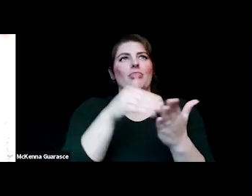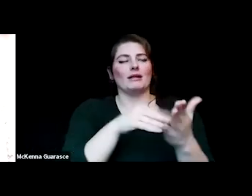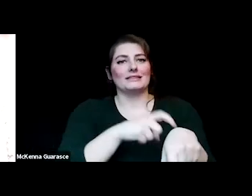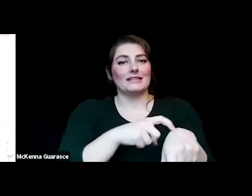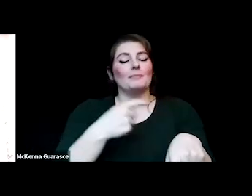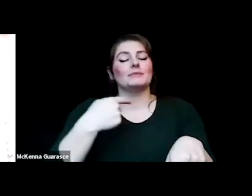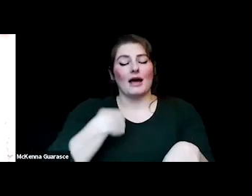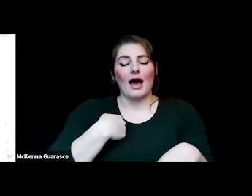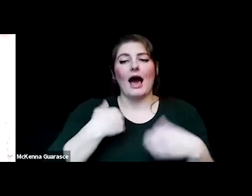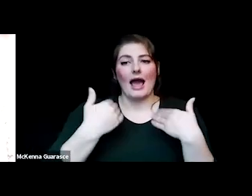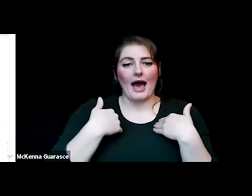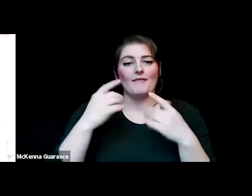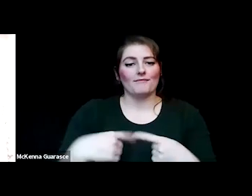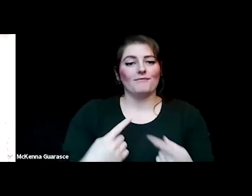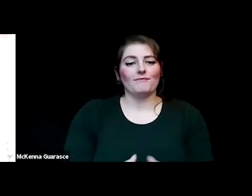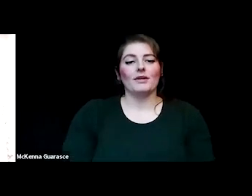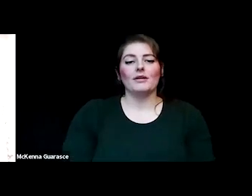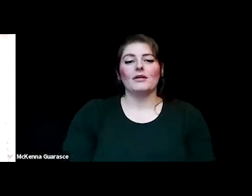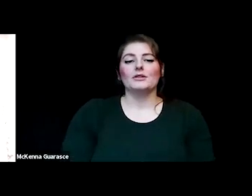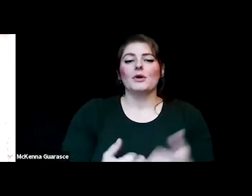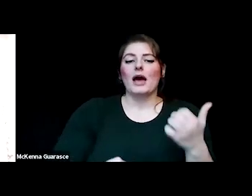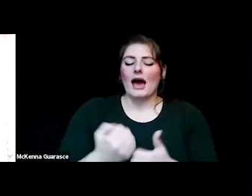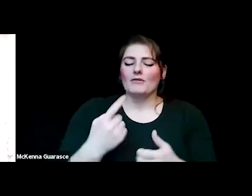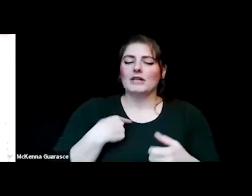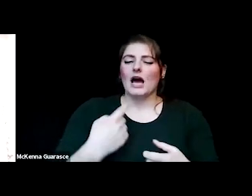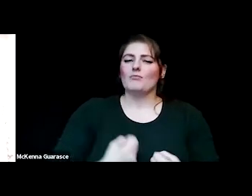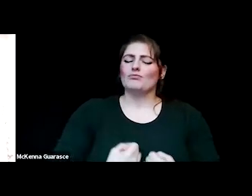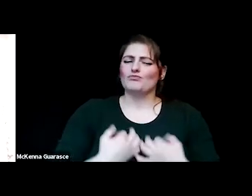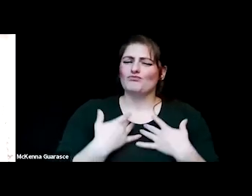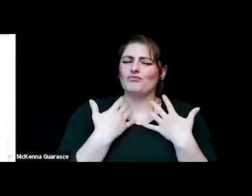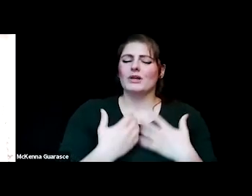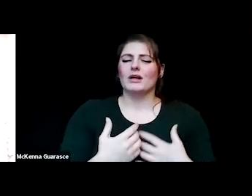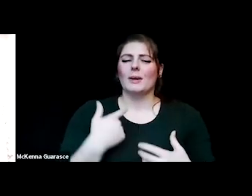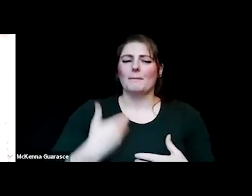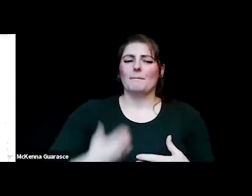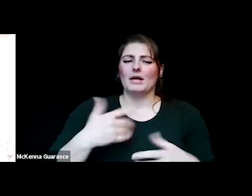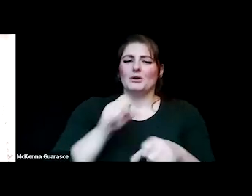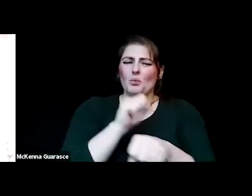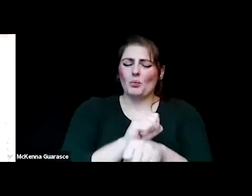siempre me motiva a trabajar y me pregunto qué más puedo hacer.